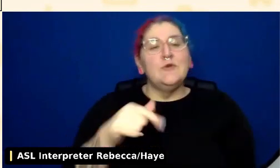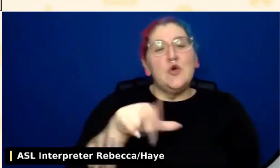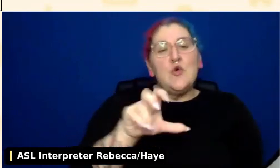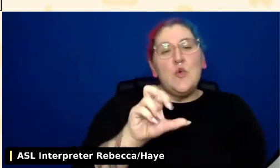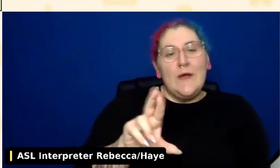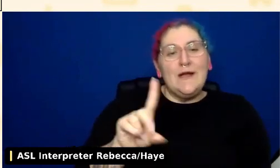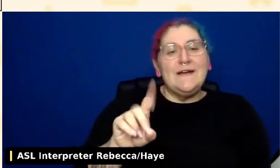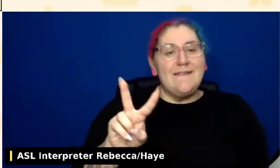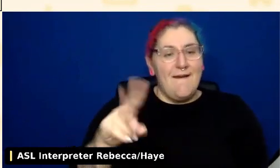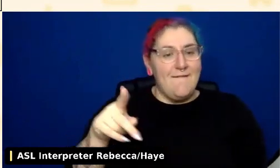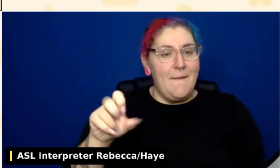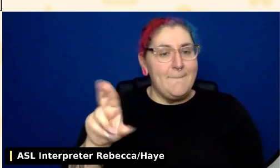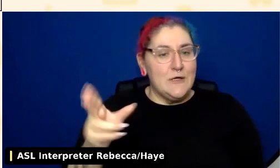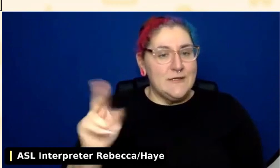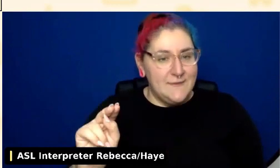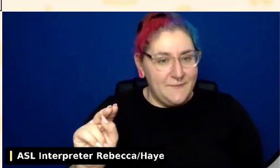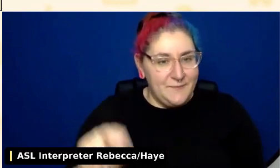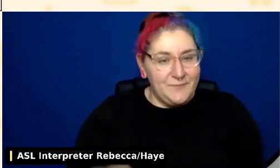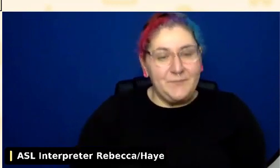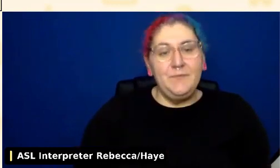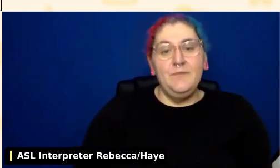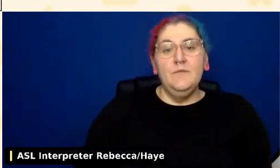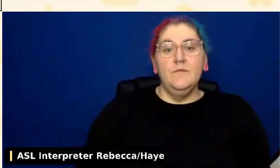Bien, déjame esperar un minuto.